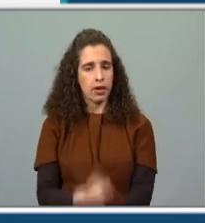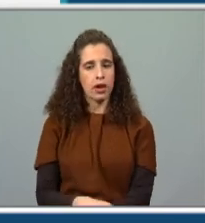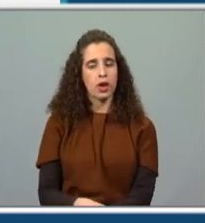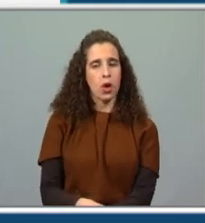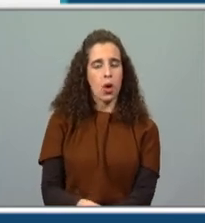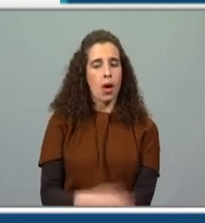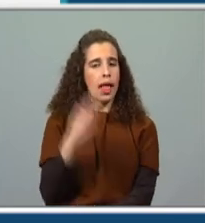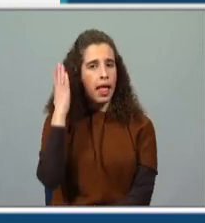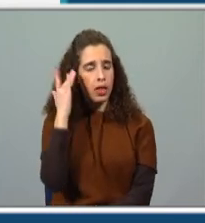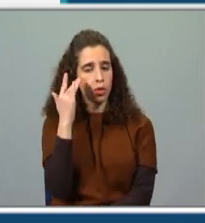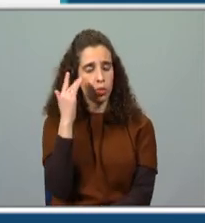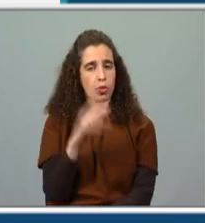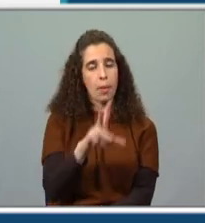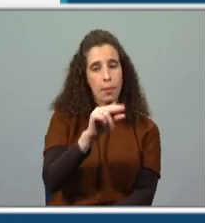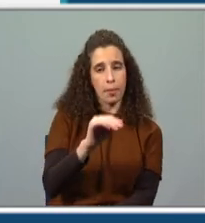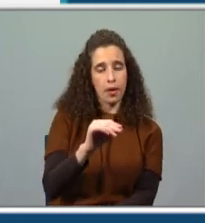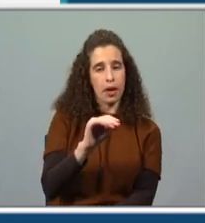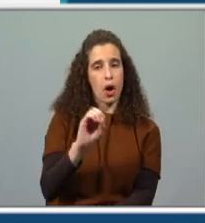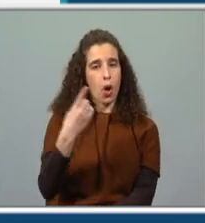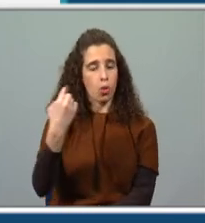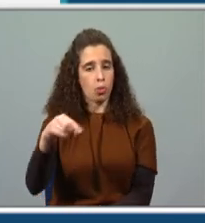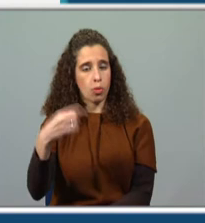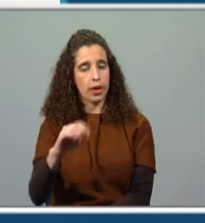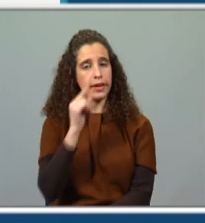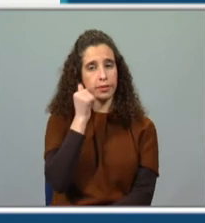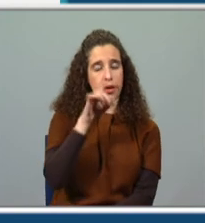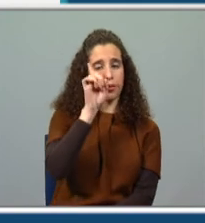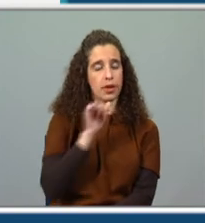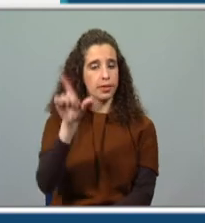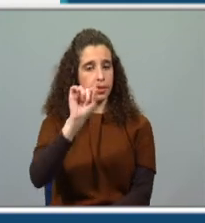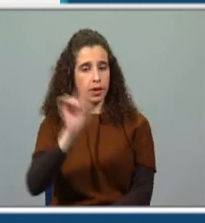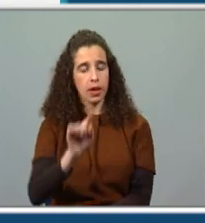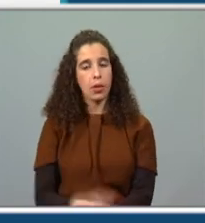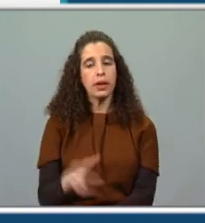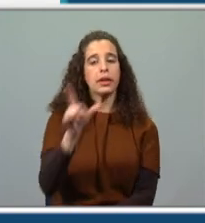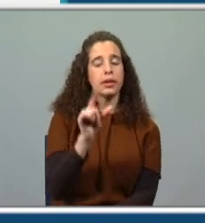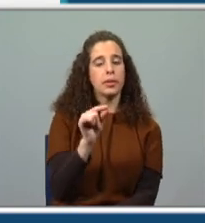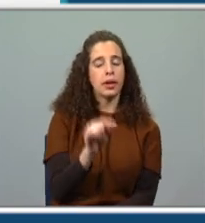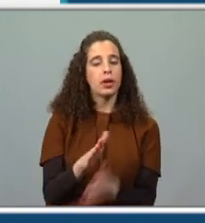ou seja nem singular e plural masculino e feminino e que se utilizam para 即既不是單數也不是複數陽性和女性化的並且習慣於